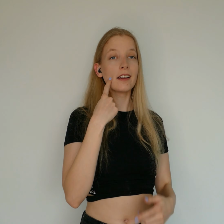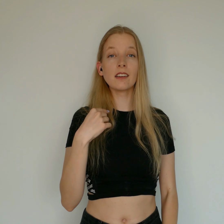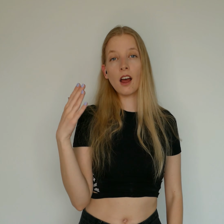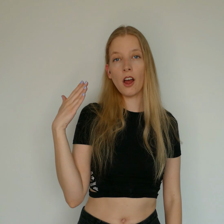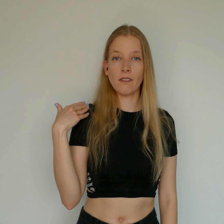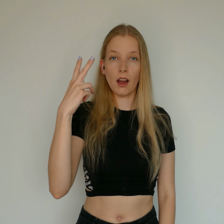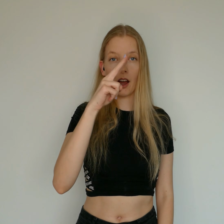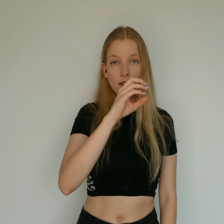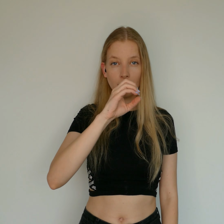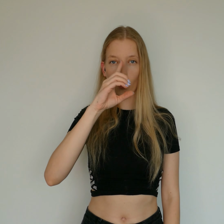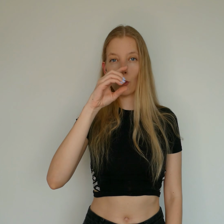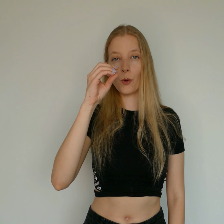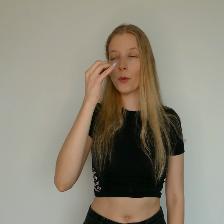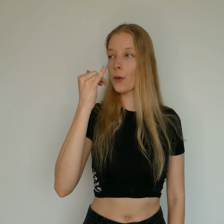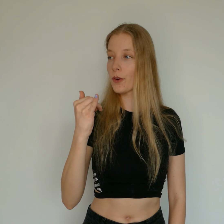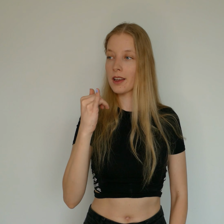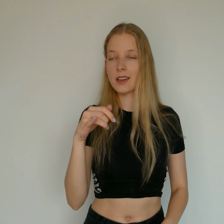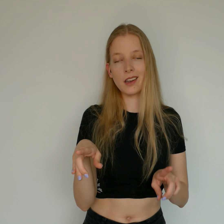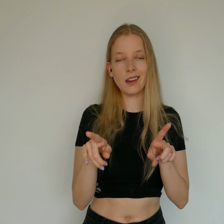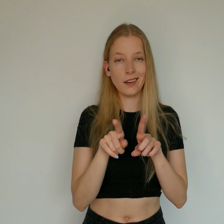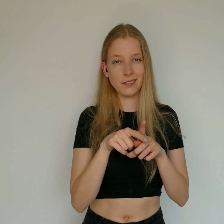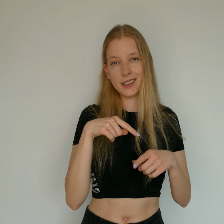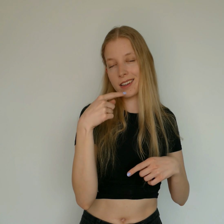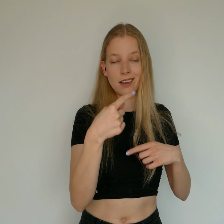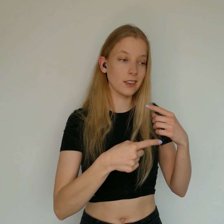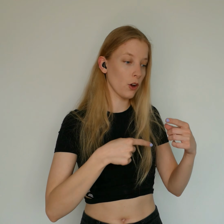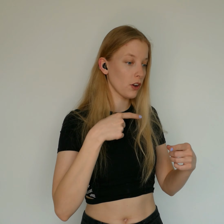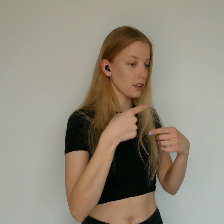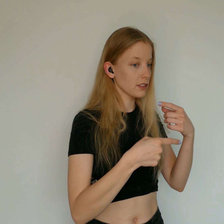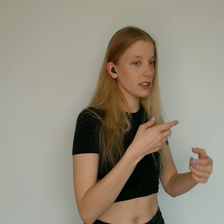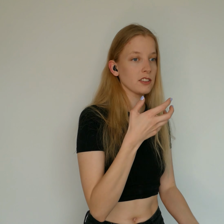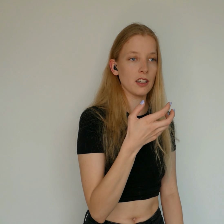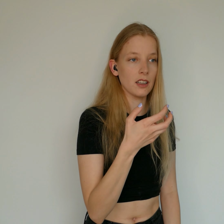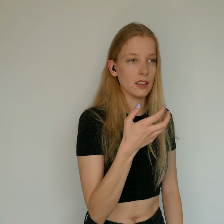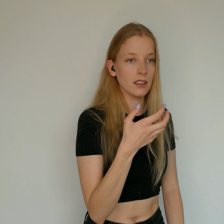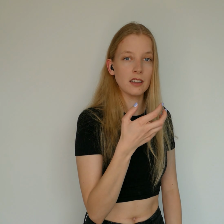War ein Voodoo-Kind Wie ein rollender Stein